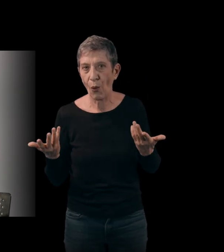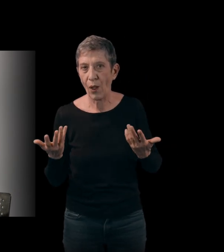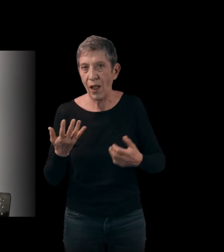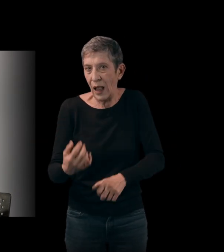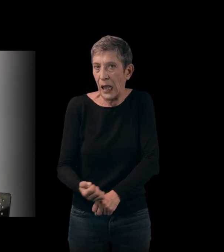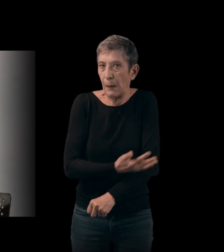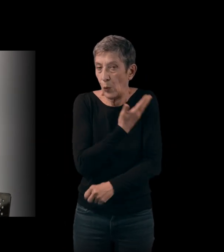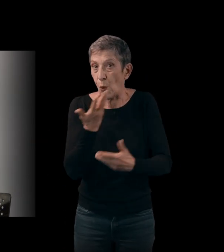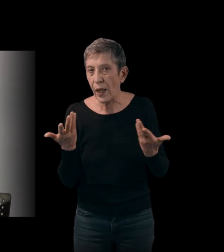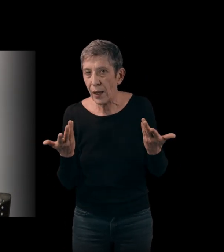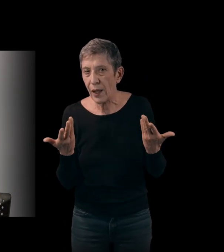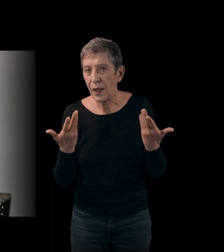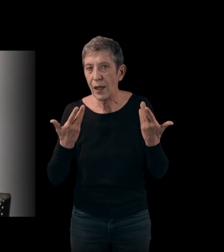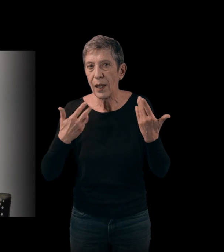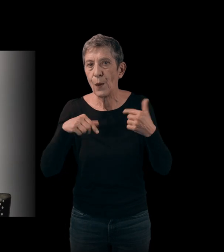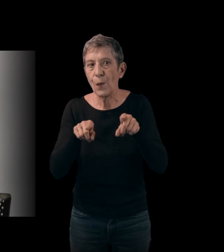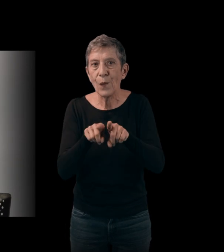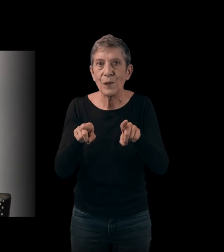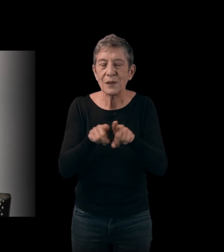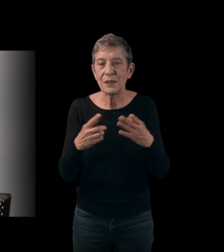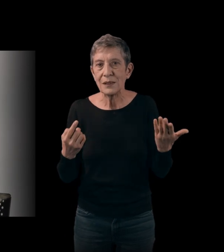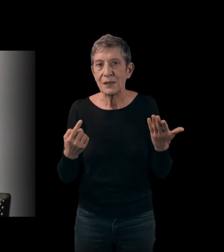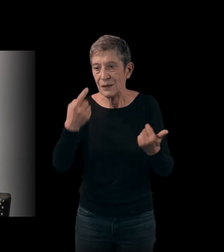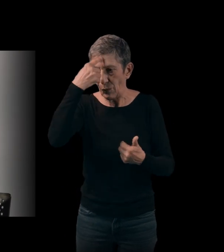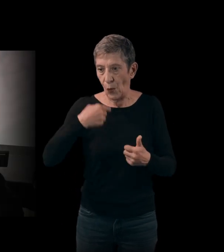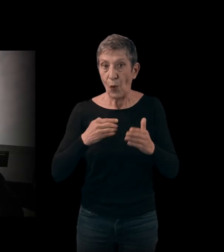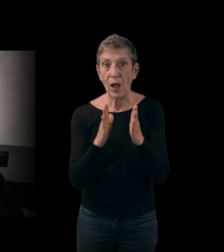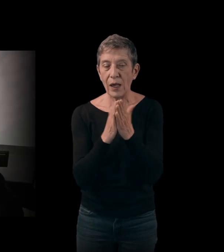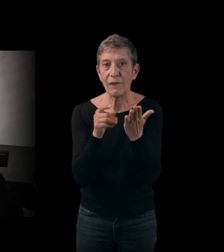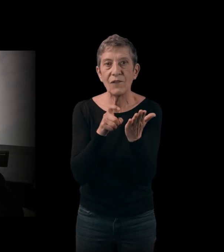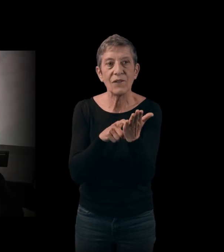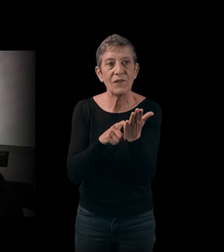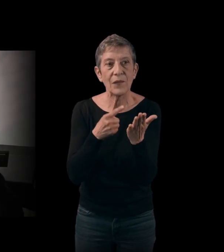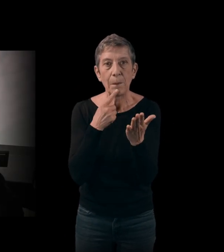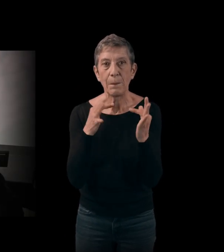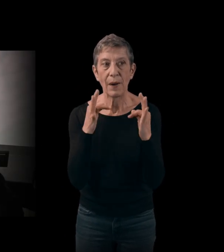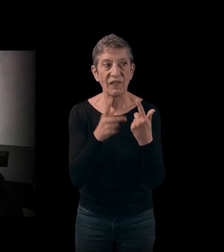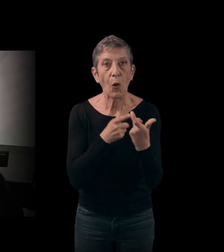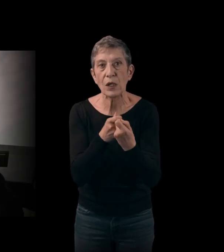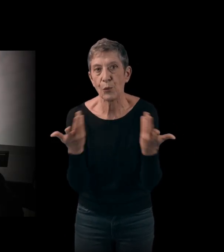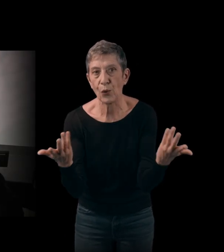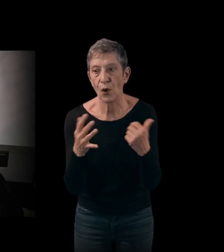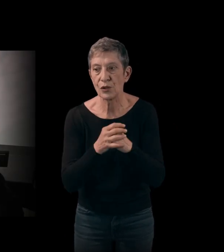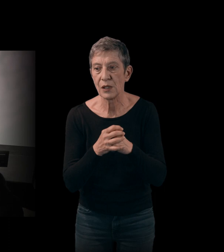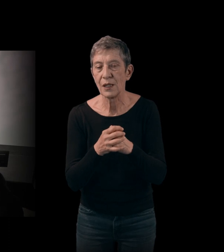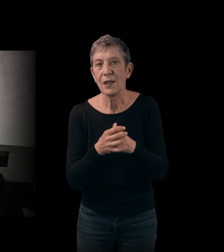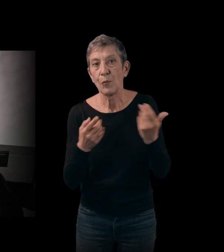Et puis, au fond, pour moi, c'est un livre qui parle de correspondances. Là, je vous parle des voyages, mais il faudrait parler aussi des